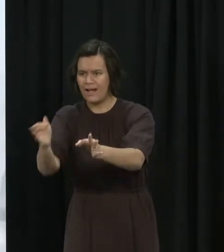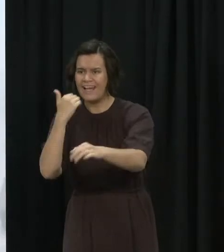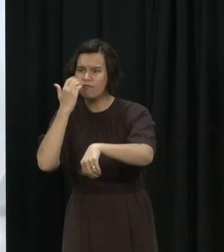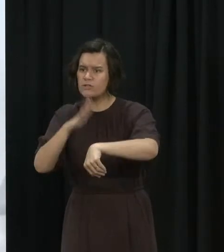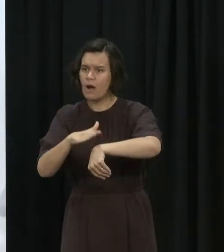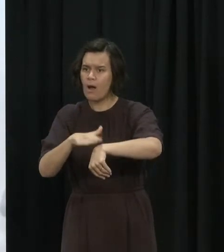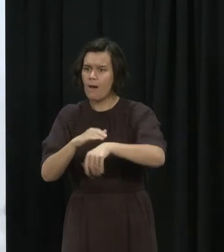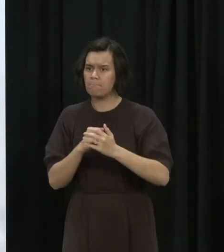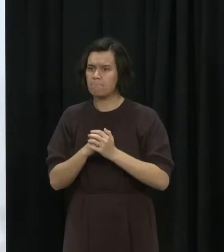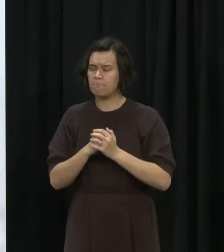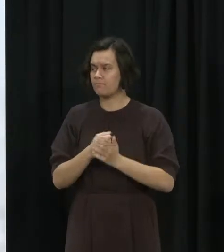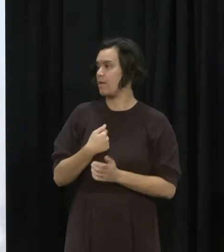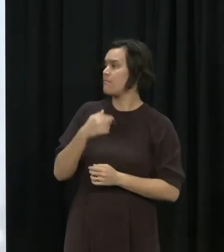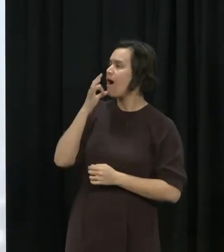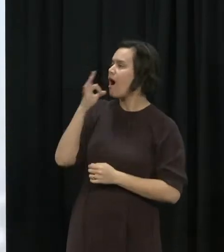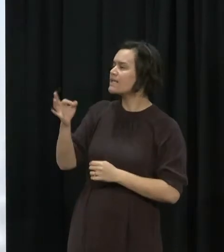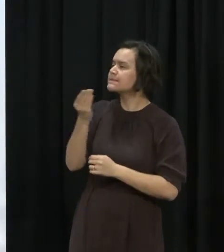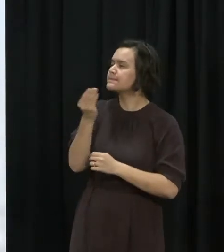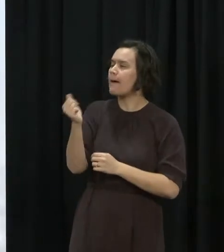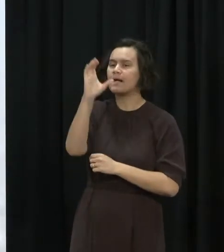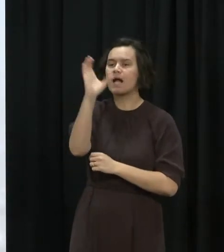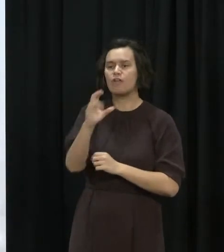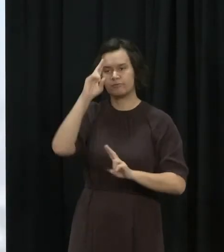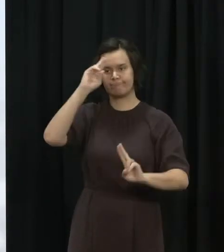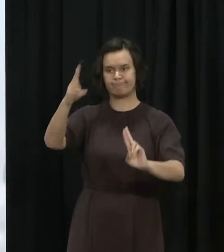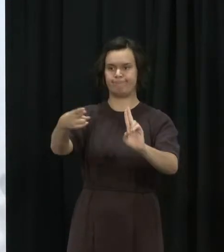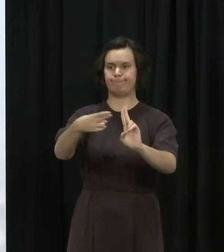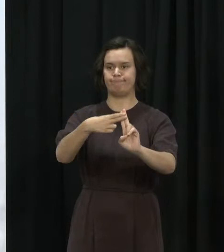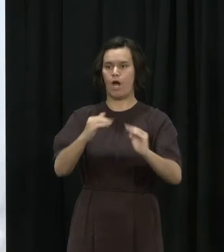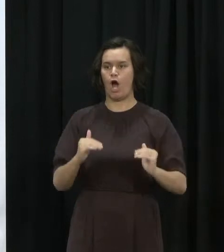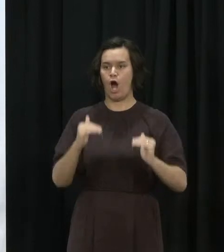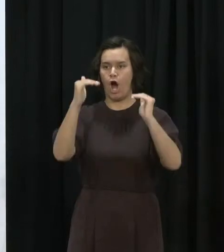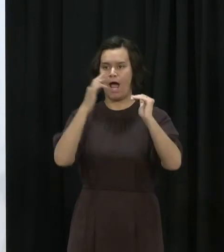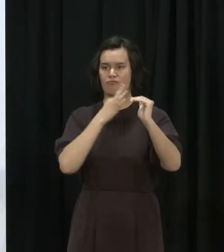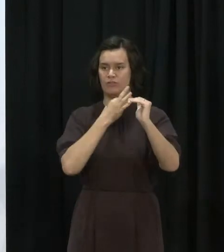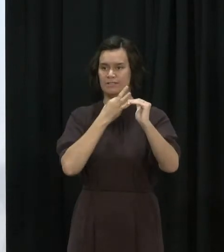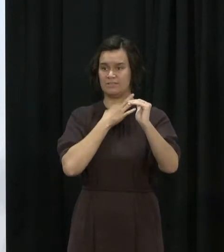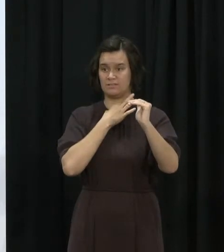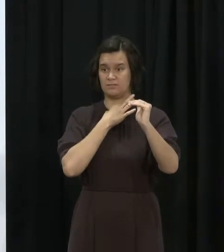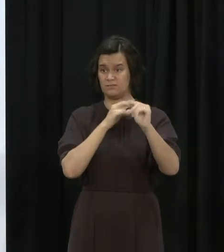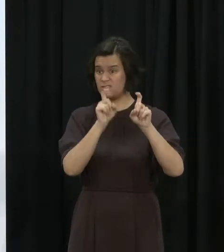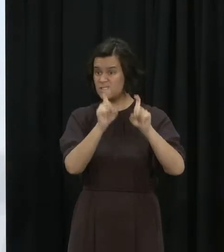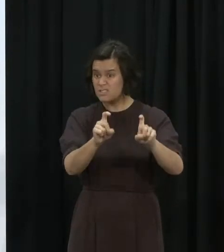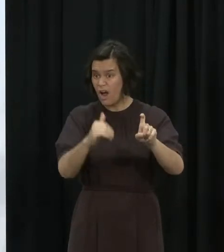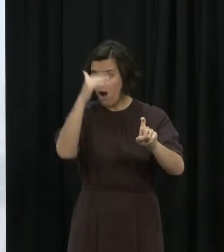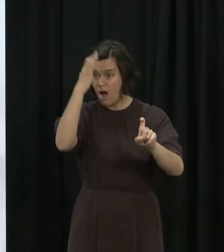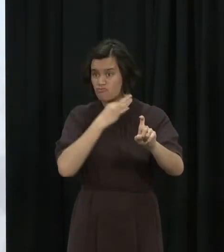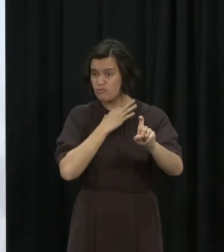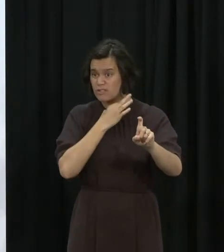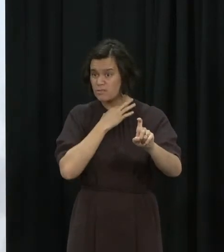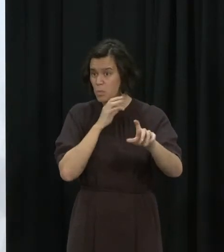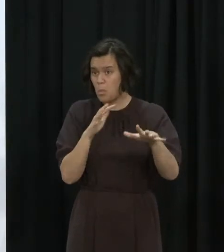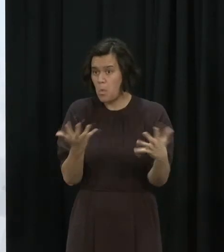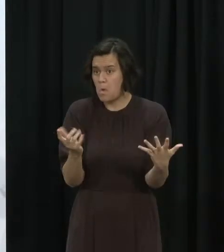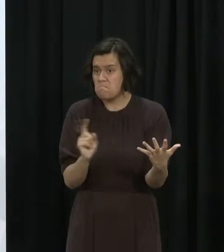katoa he mea hou he rerekee ka roa te taitapa (kaore e